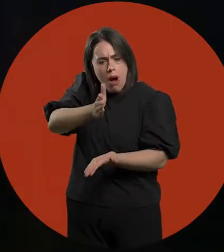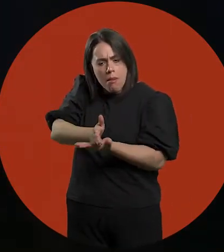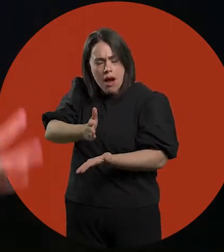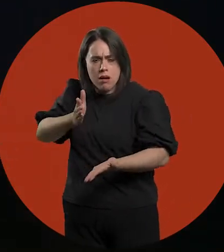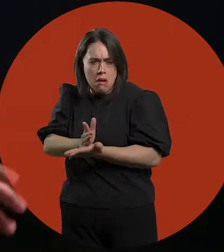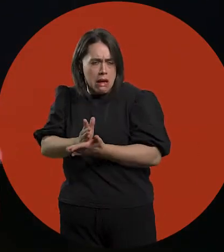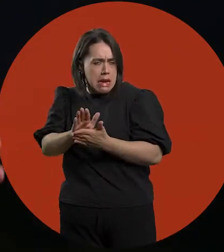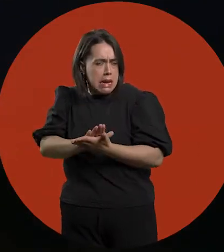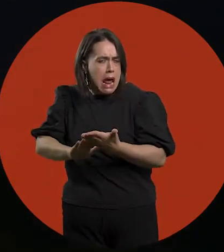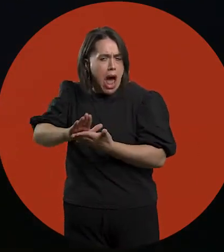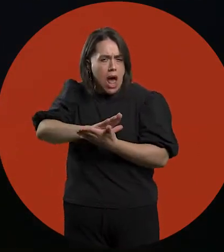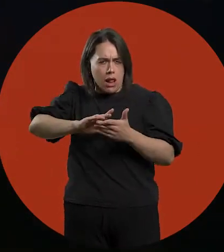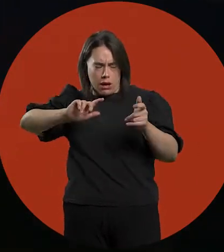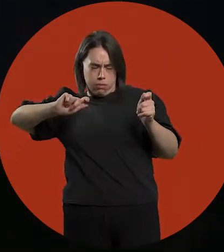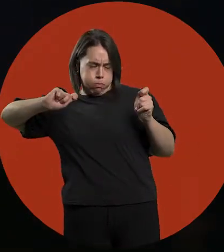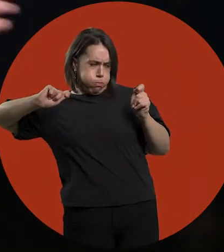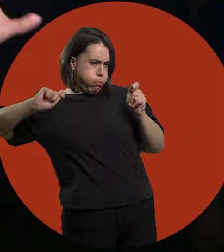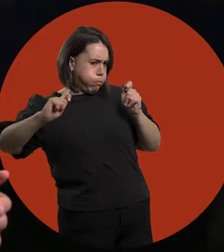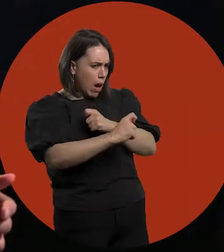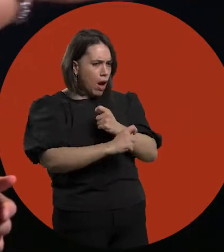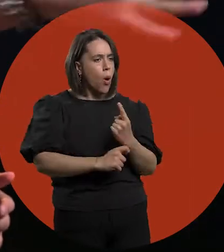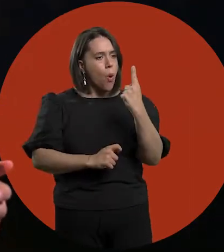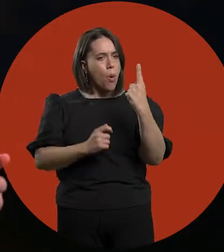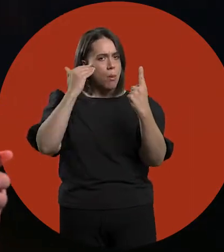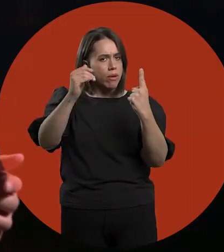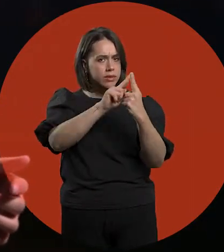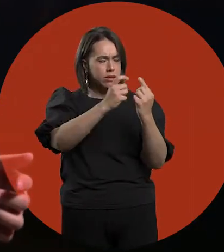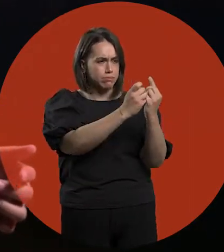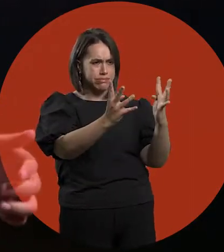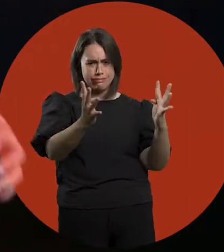a pasar a tener, no a ver una persona, ver doce profesores.